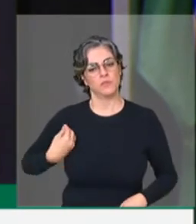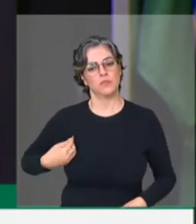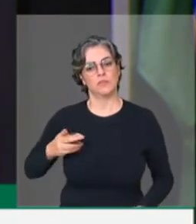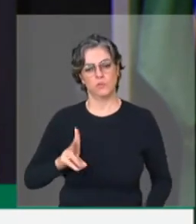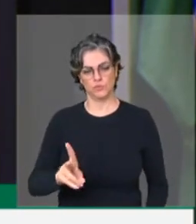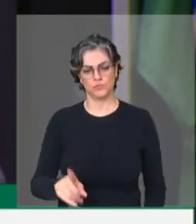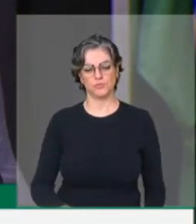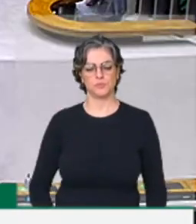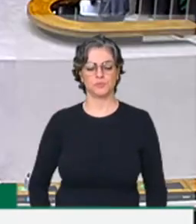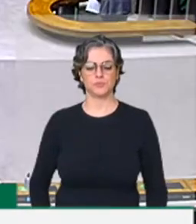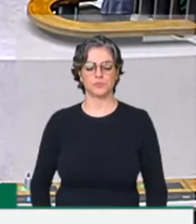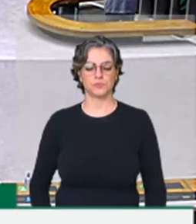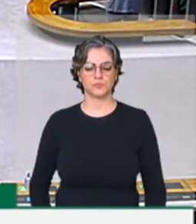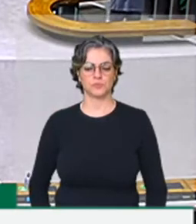PRECISA CONTINUAR EXISTINDO.